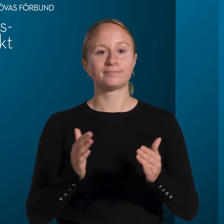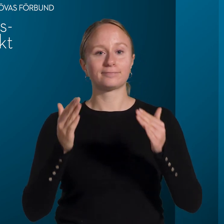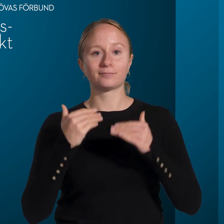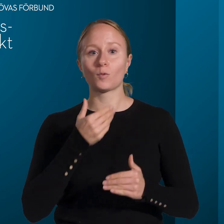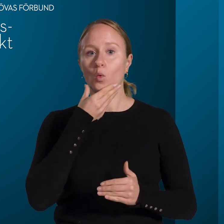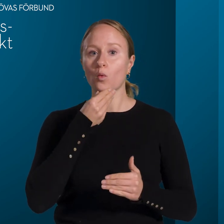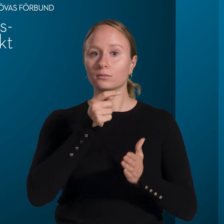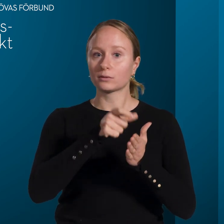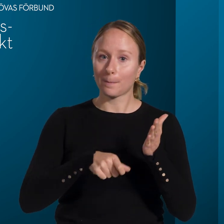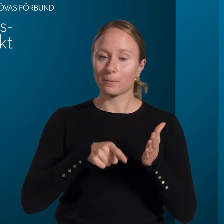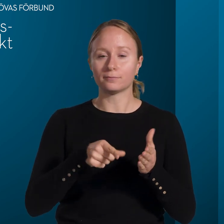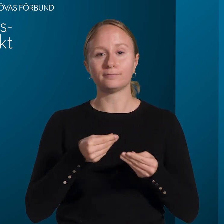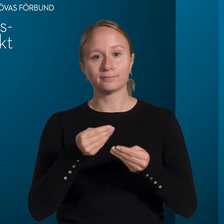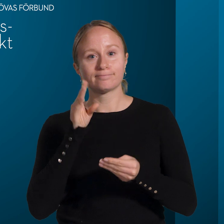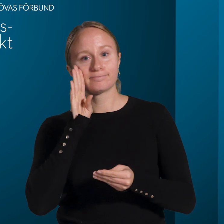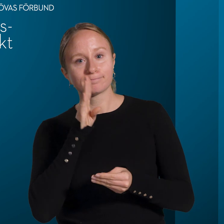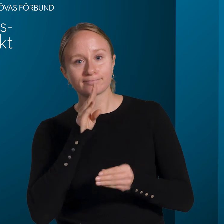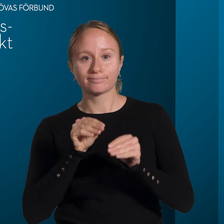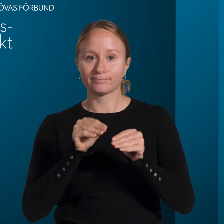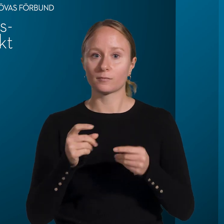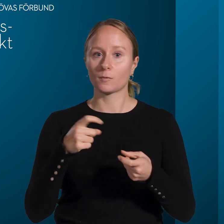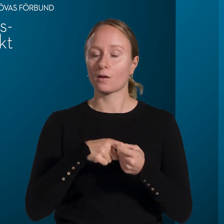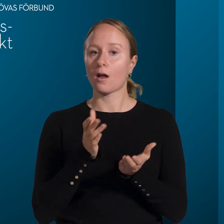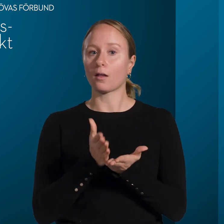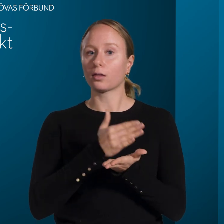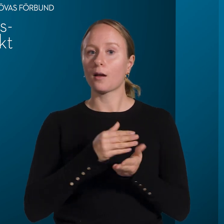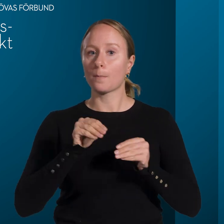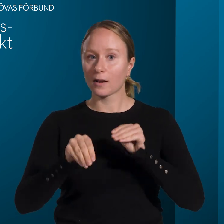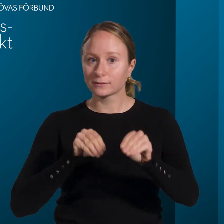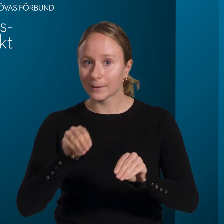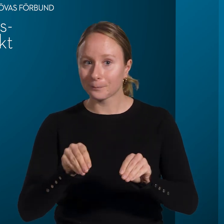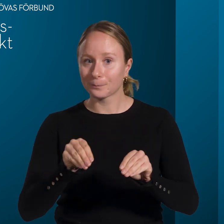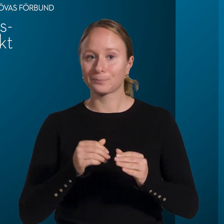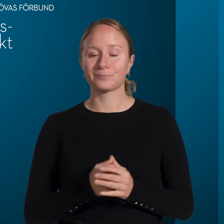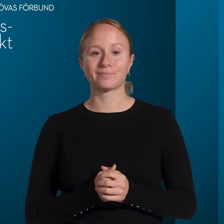Ungdomsspalten ger råd om aktieplacering.